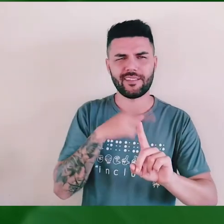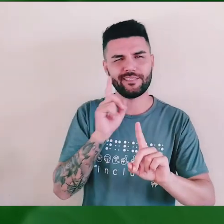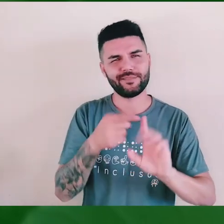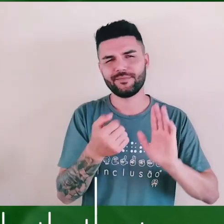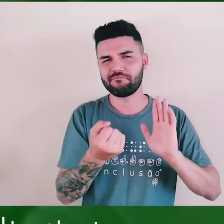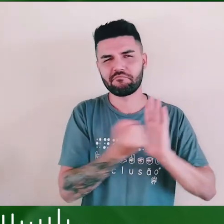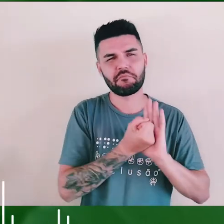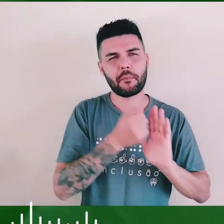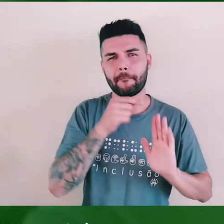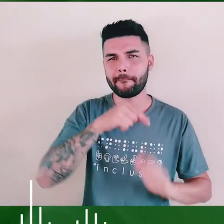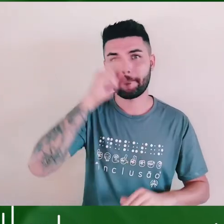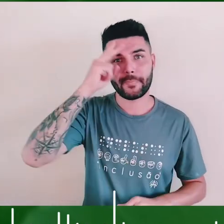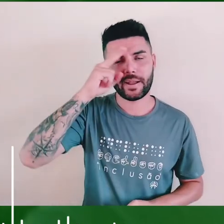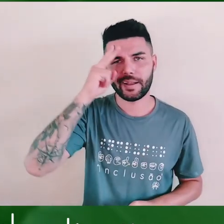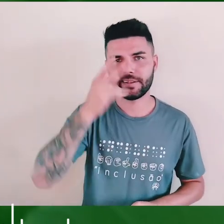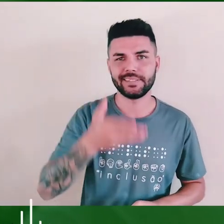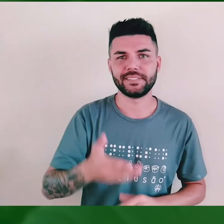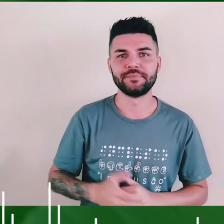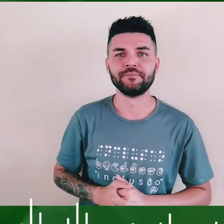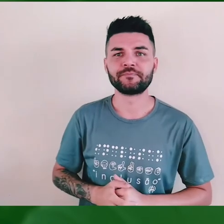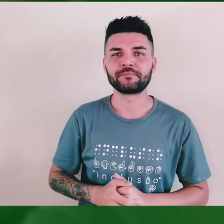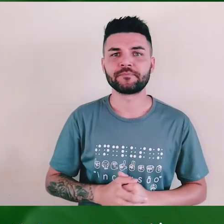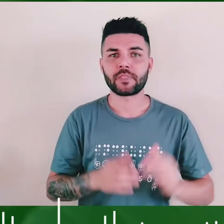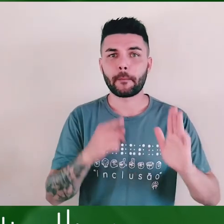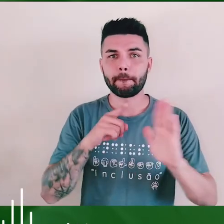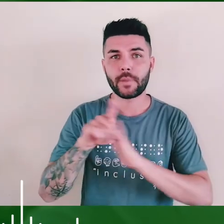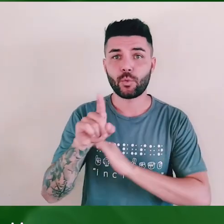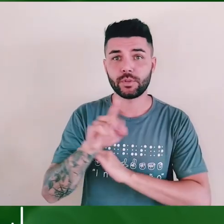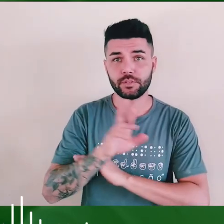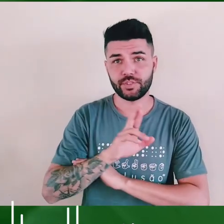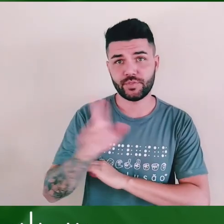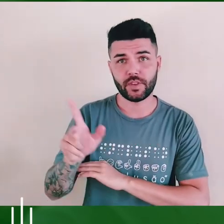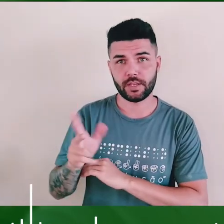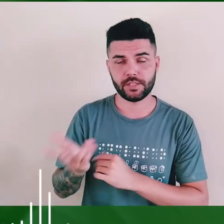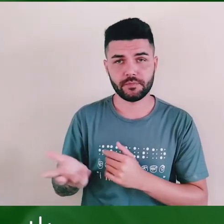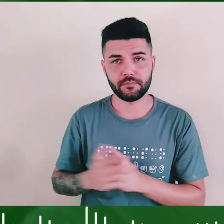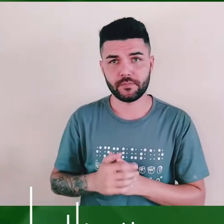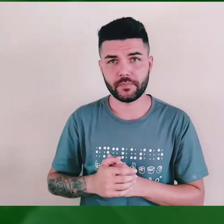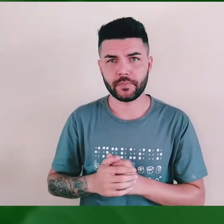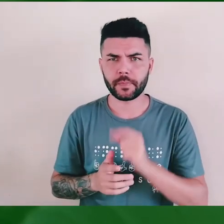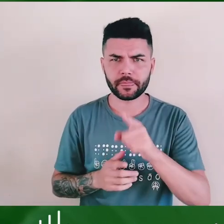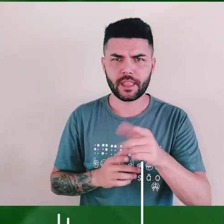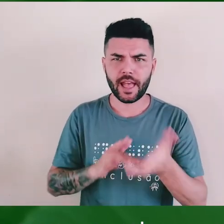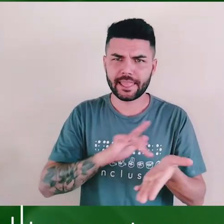pergunta é diferente, não é sobre futebol. Perguntaram se você dança igual seu pai?